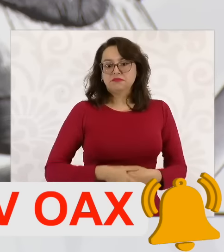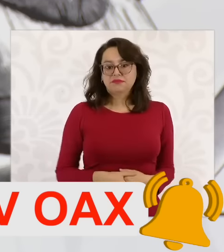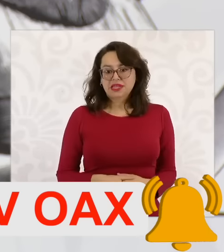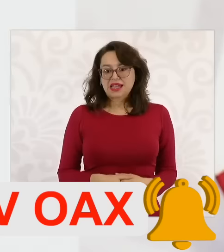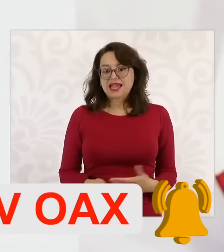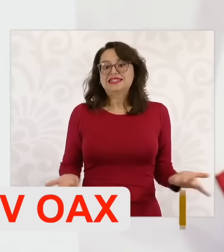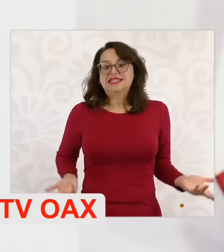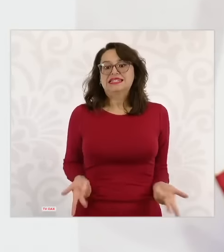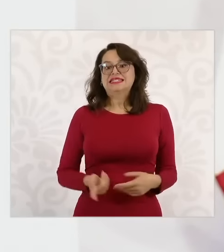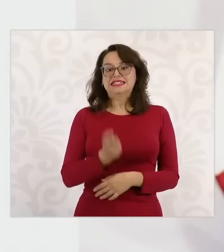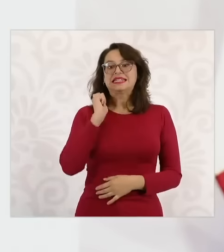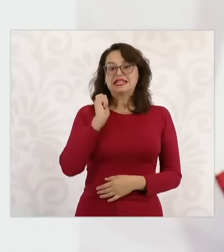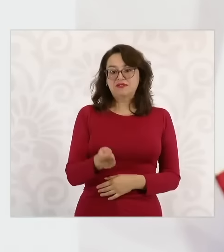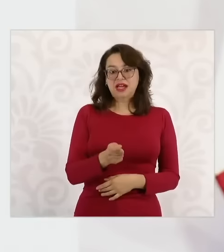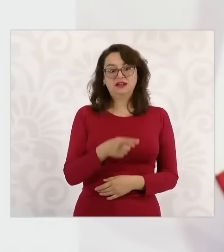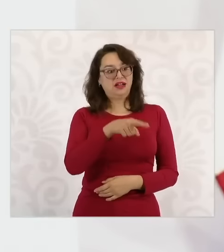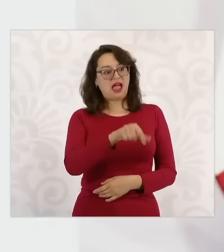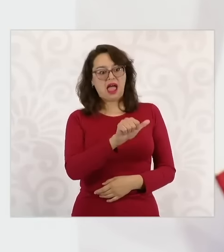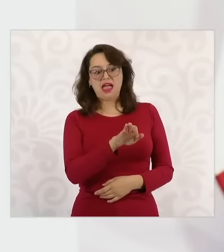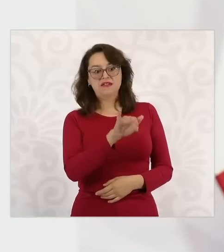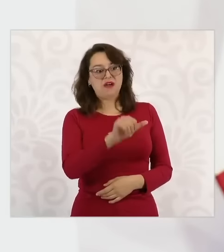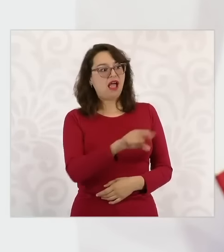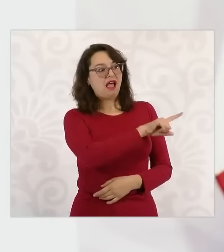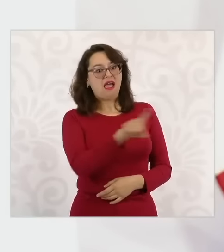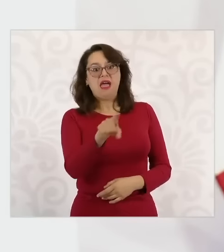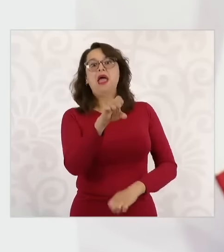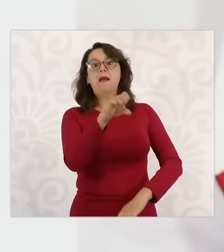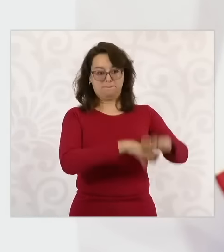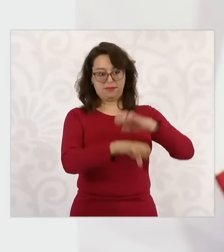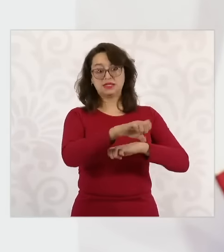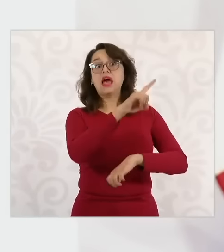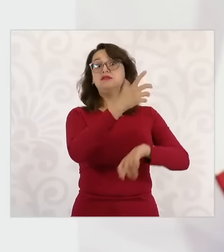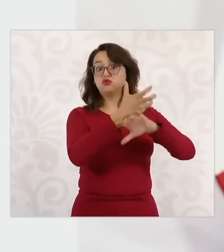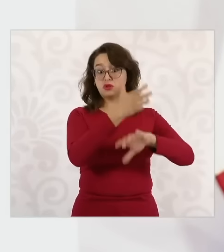la manera en que se está operando en este momento, todas las empresas, incluidas las estadounidenses,